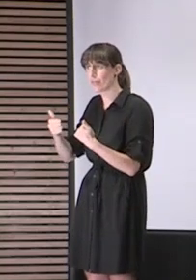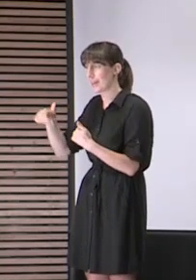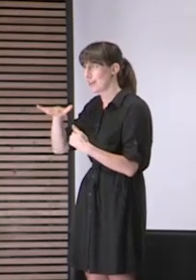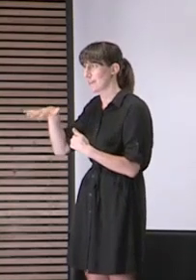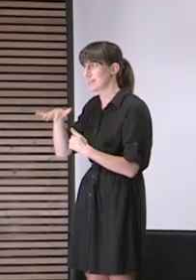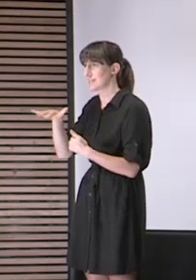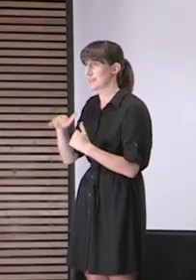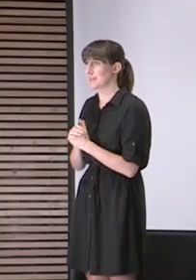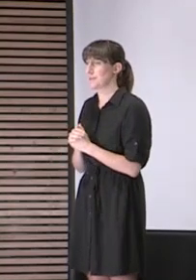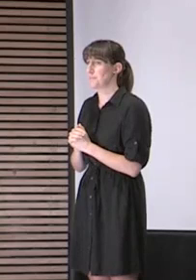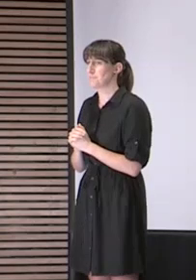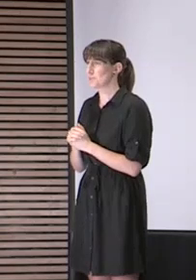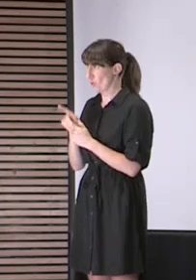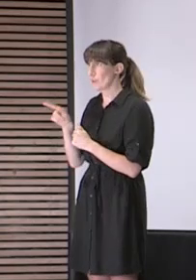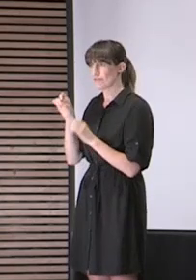segundo punto que quisiera señalar es que los